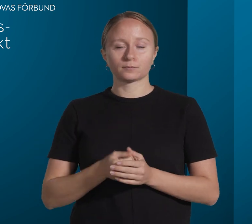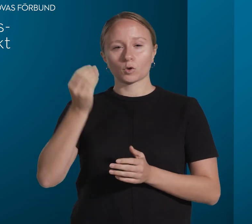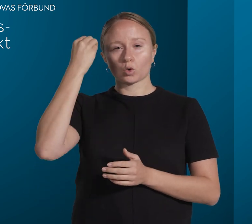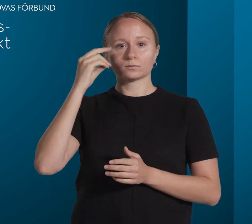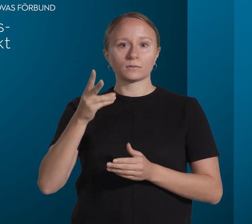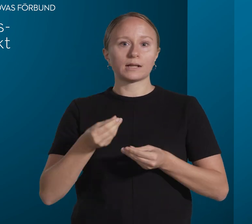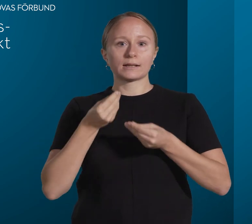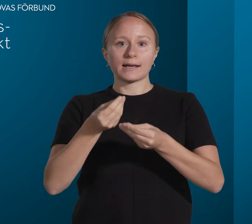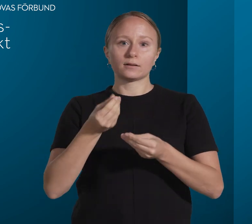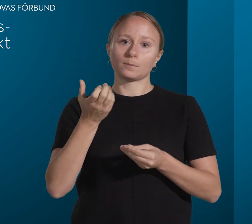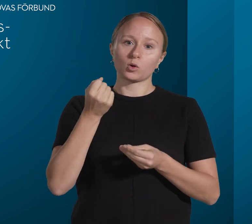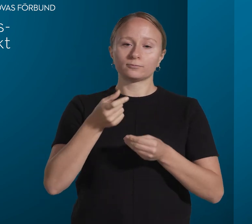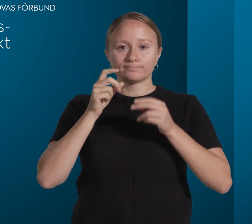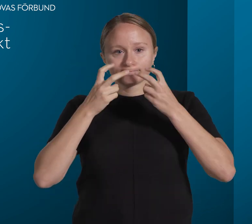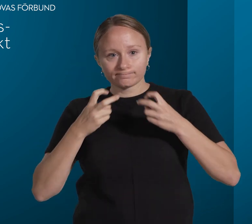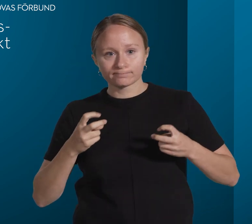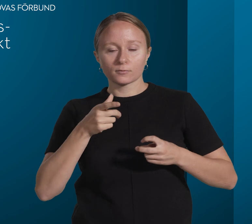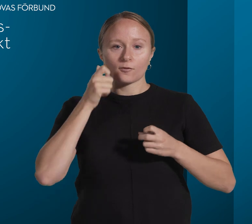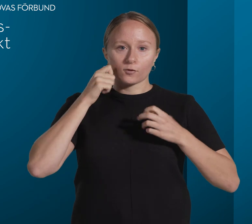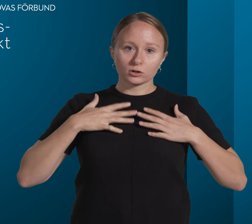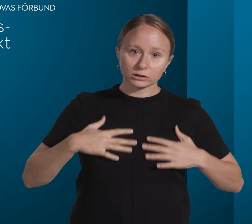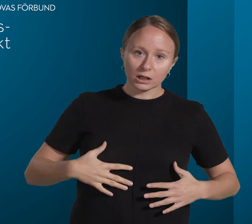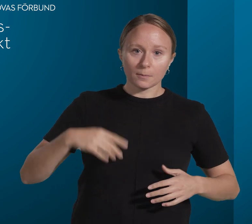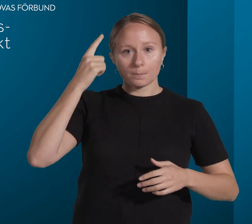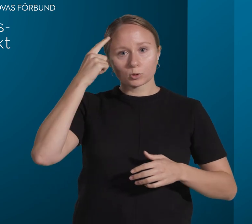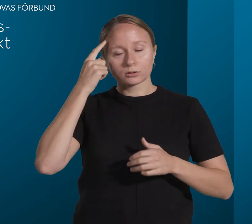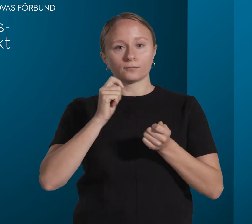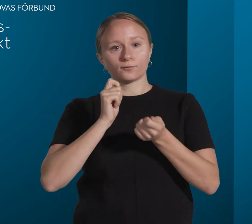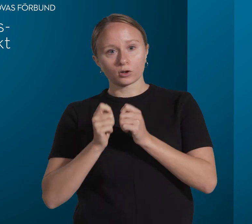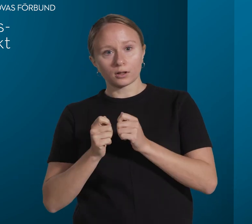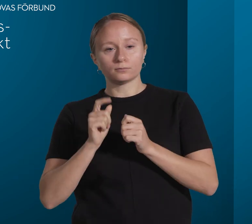och ger chansen att utforska de fysiska och psykiska förändringar -